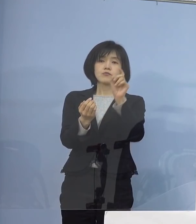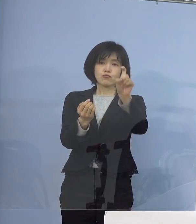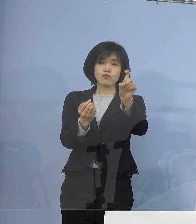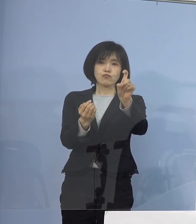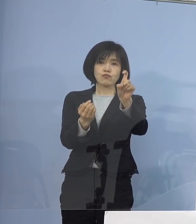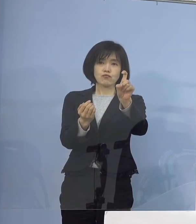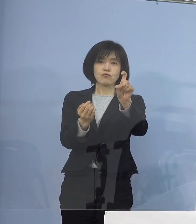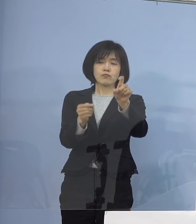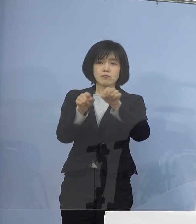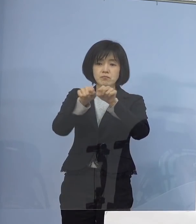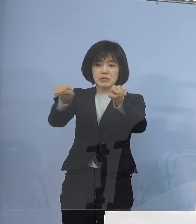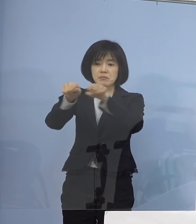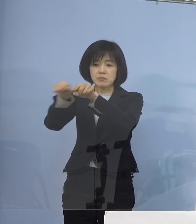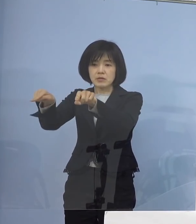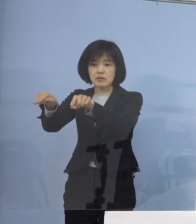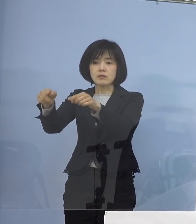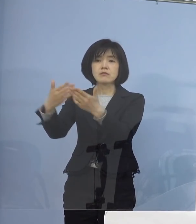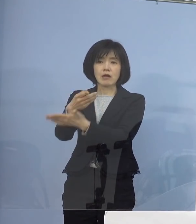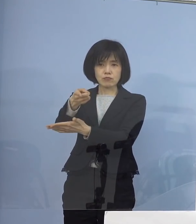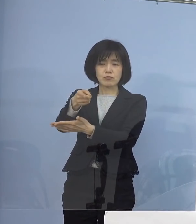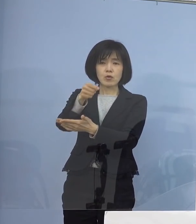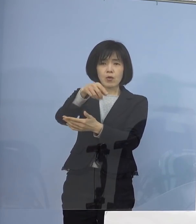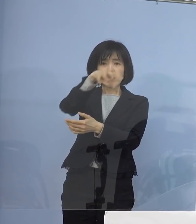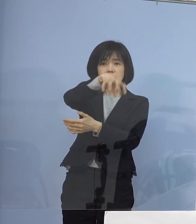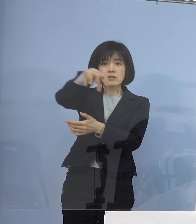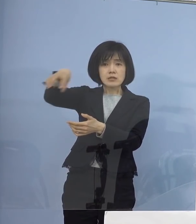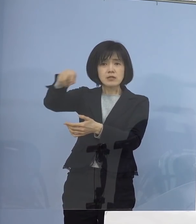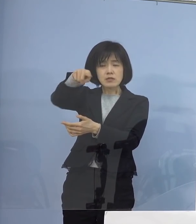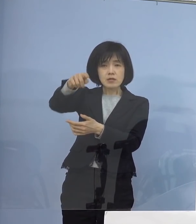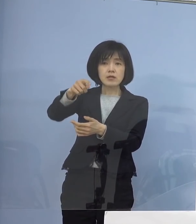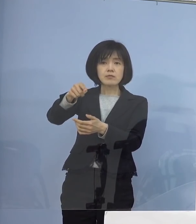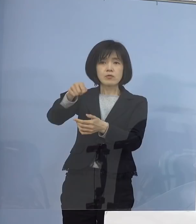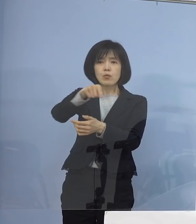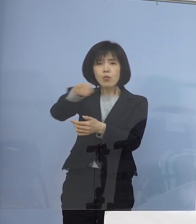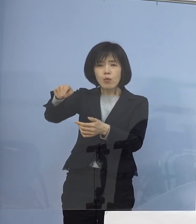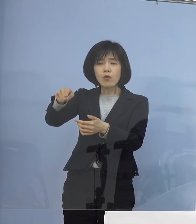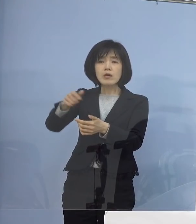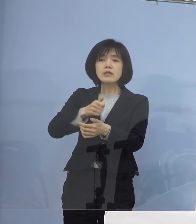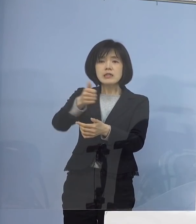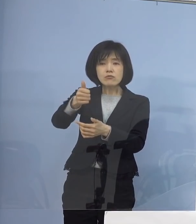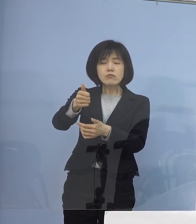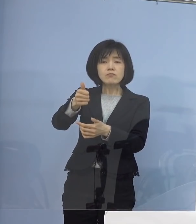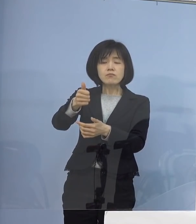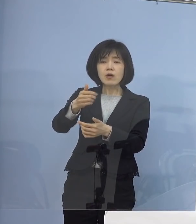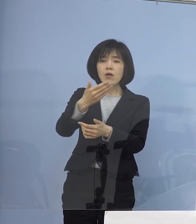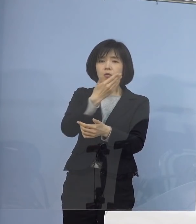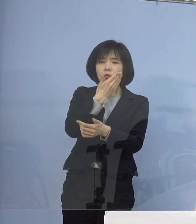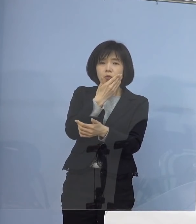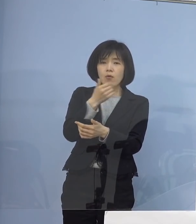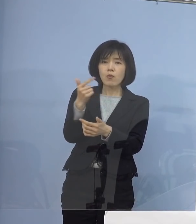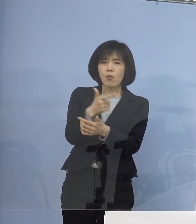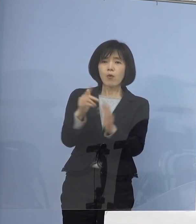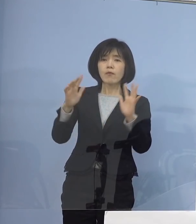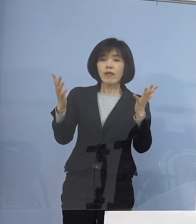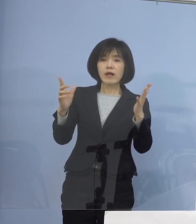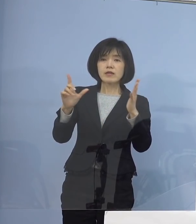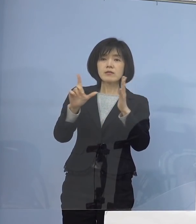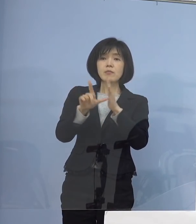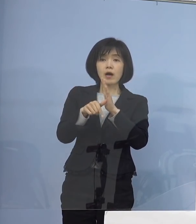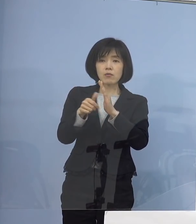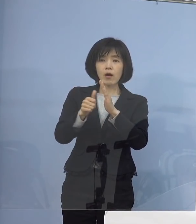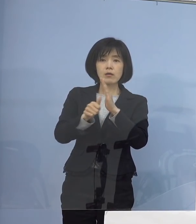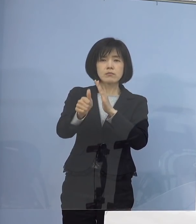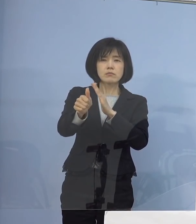これらのエリアとの不要不急の往来については 引き続き自粛をしていただきますとともに